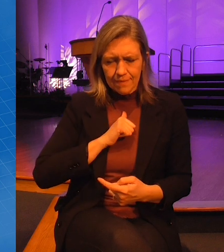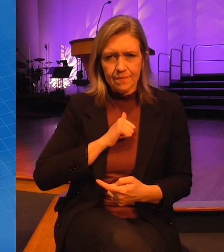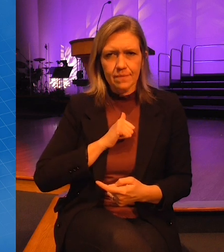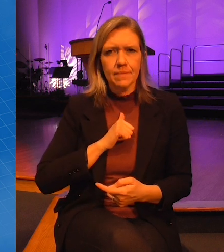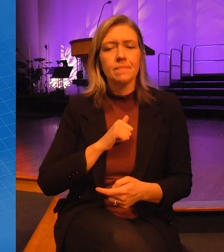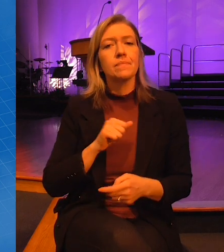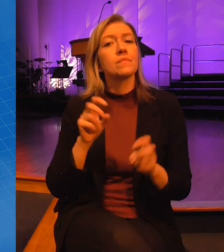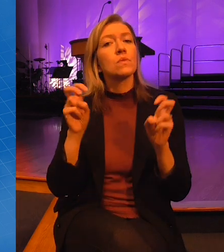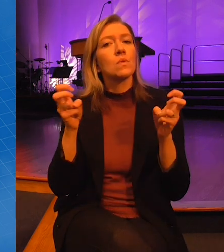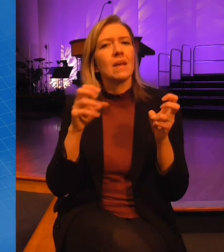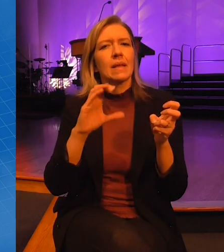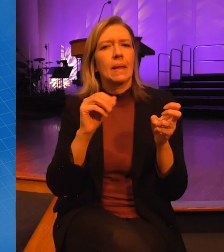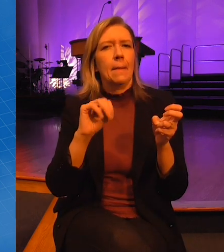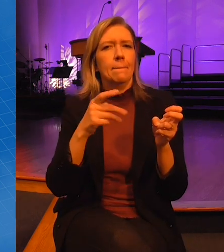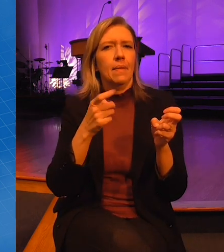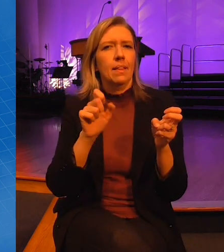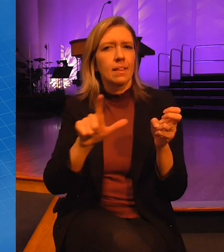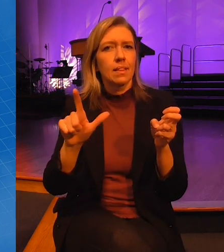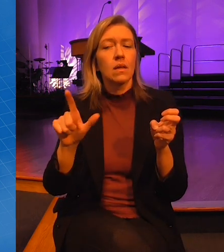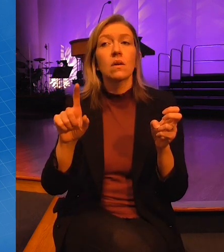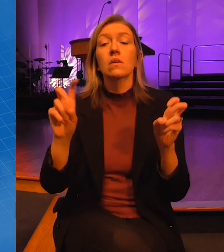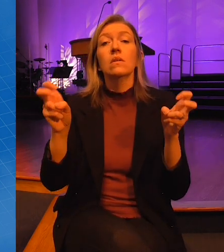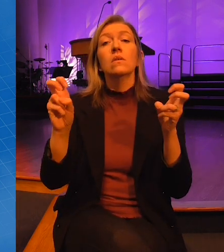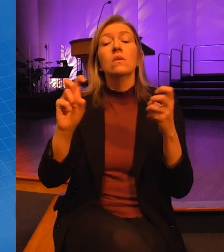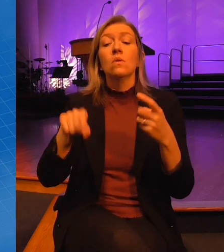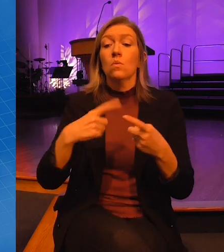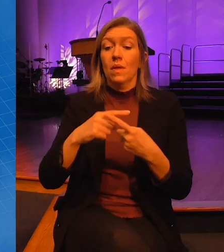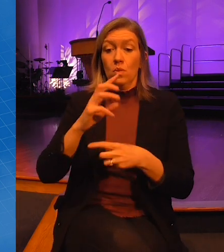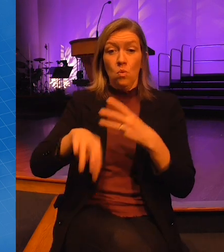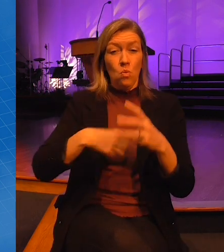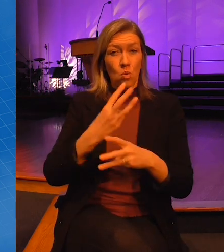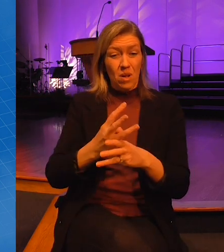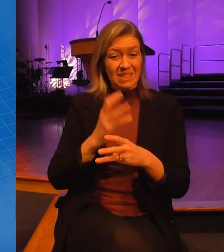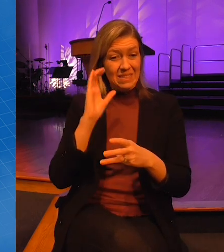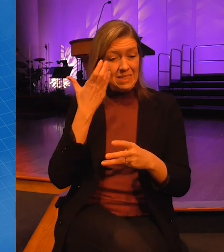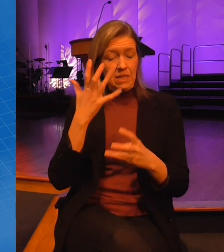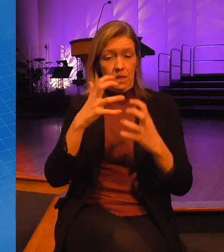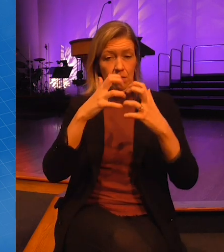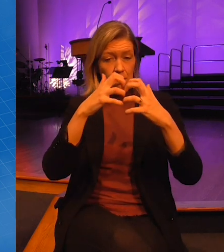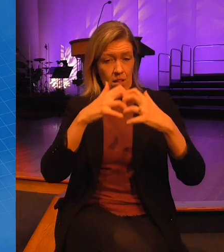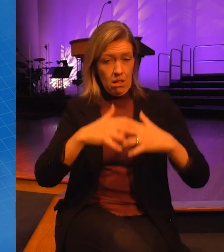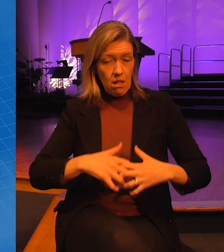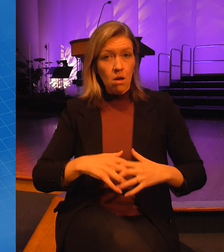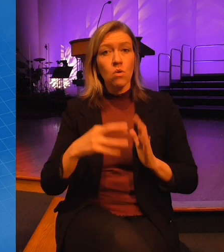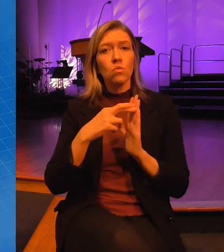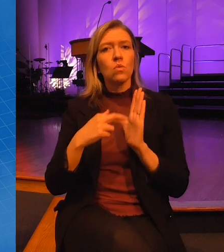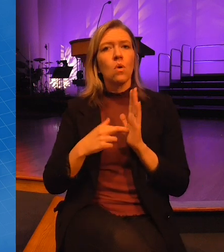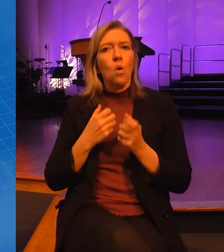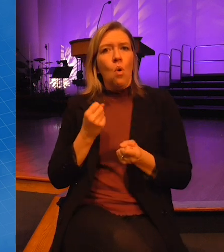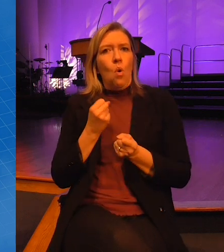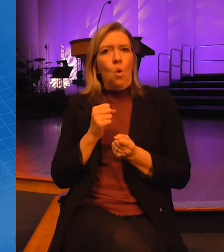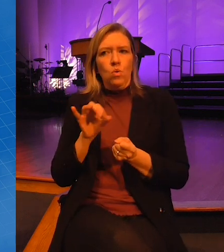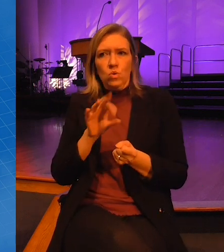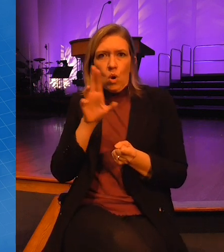el mundo parece desmoronarse? la regla es aferrarse a tu propia felicidad, es esa vida la que